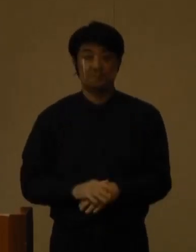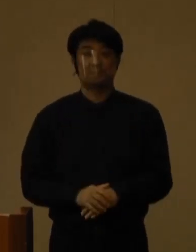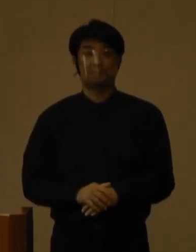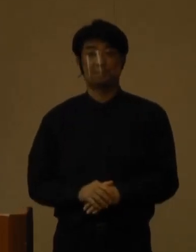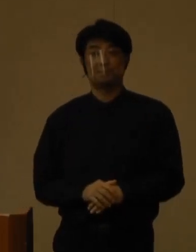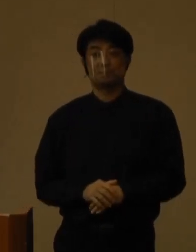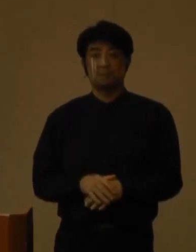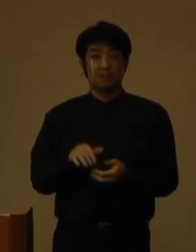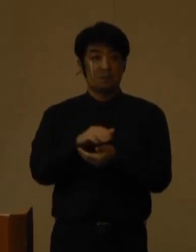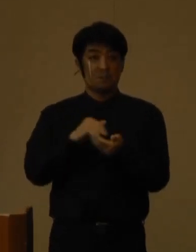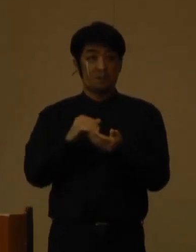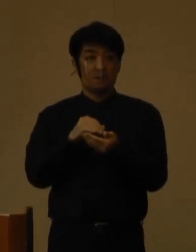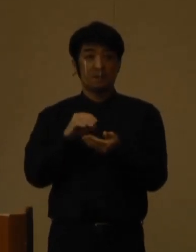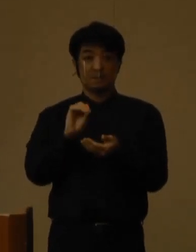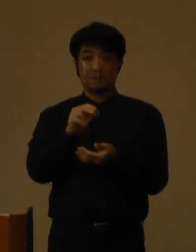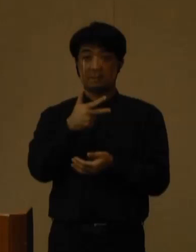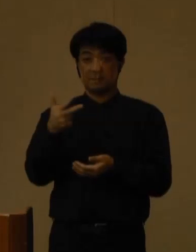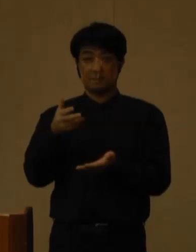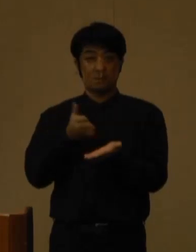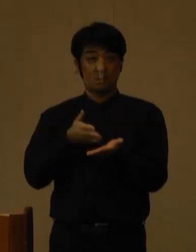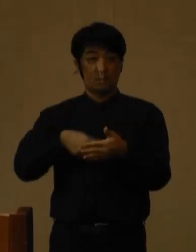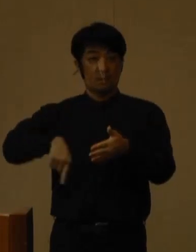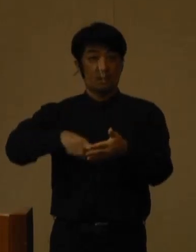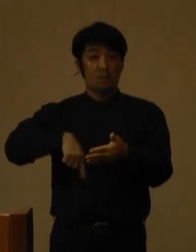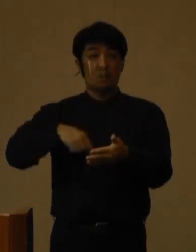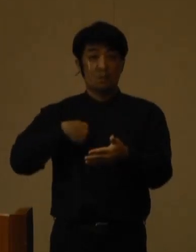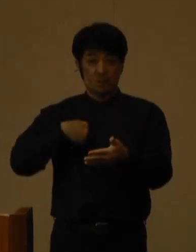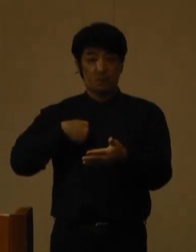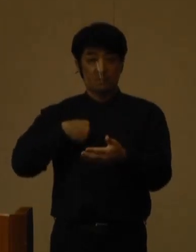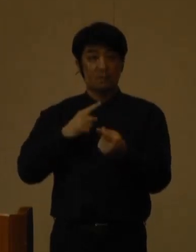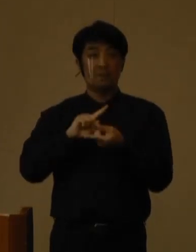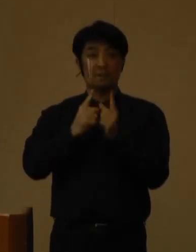玉城知事のコメントを、かわって読み上げます。